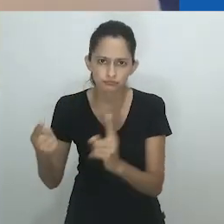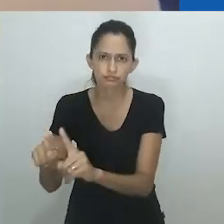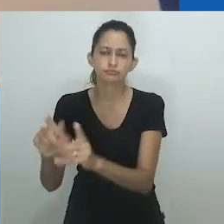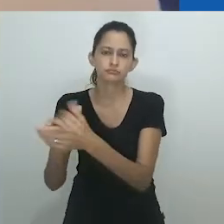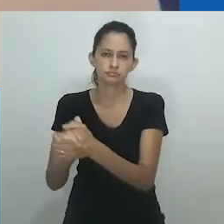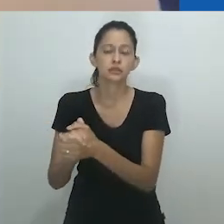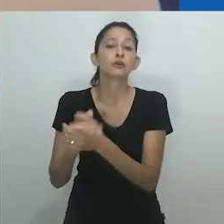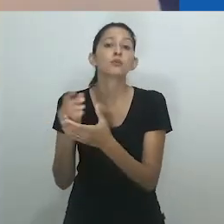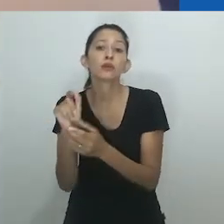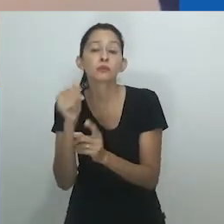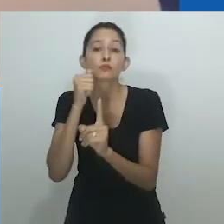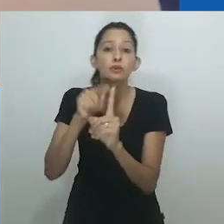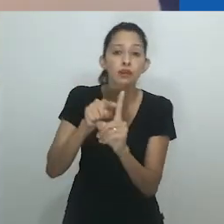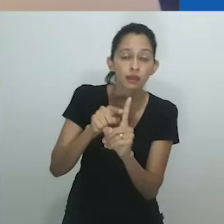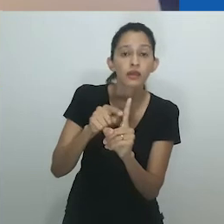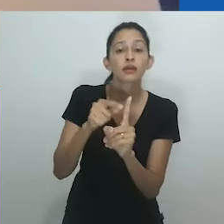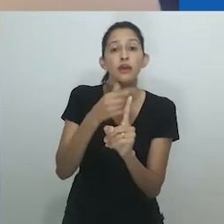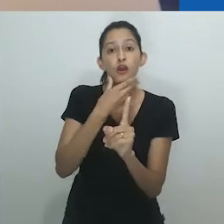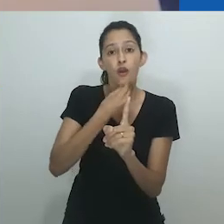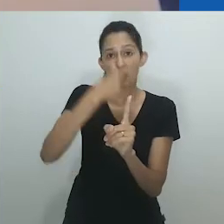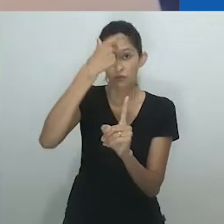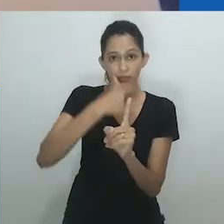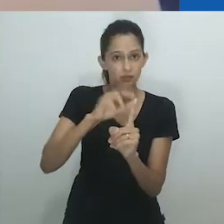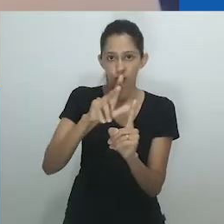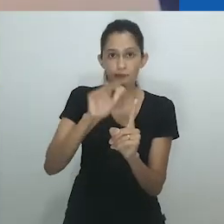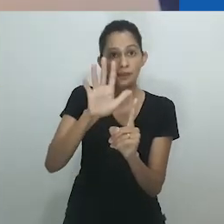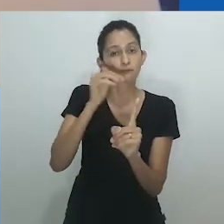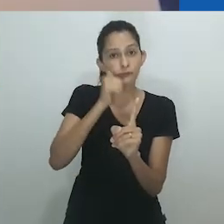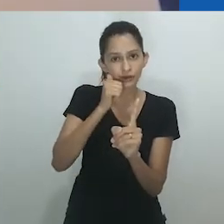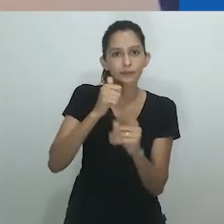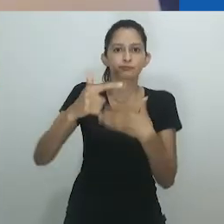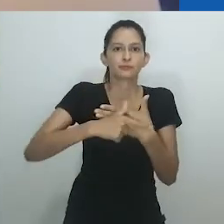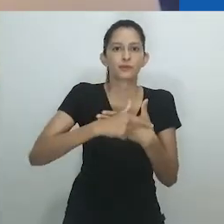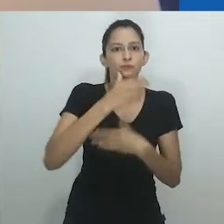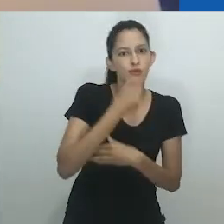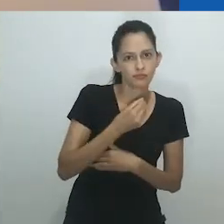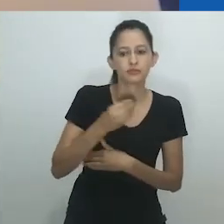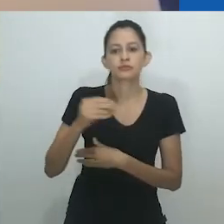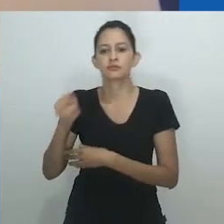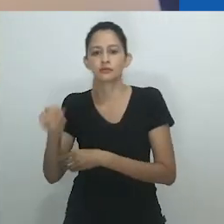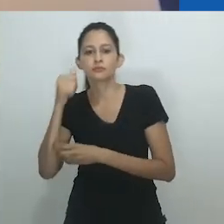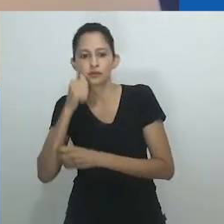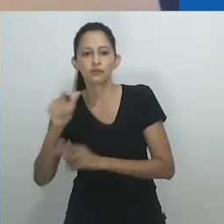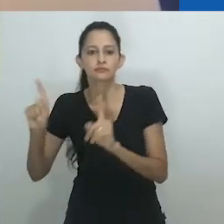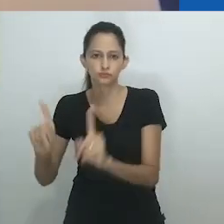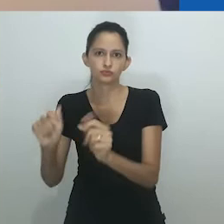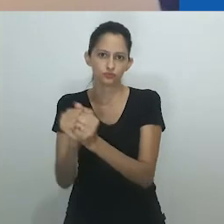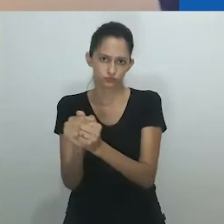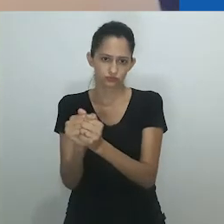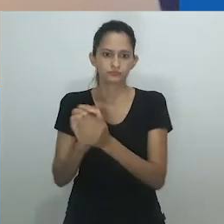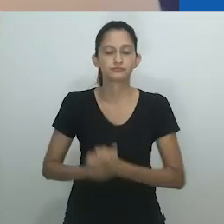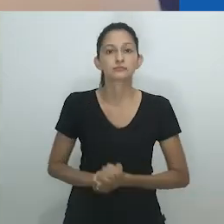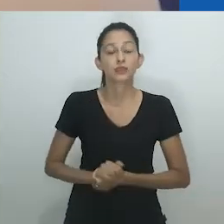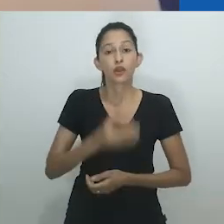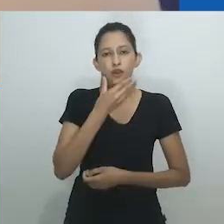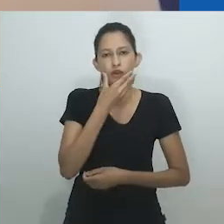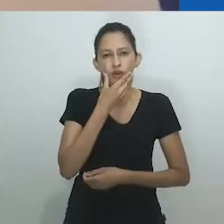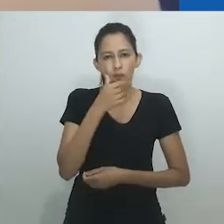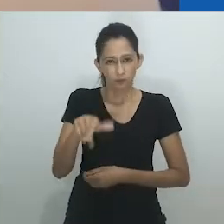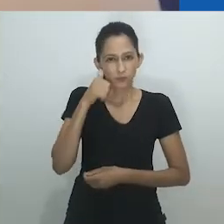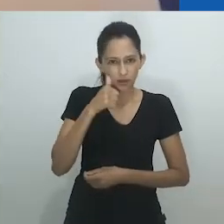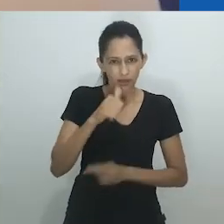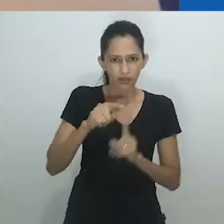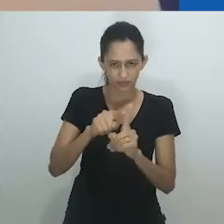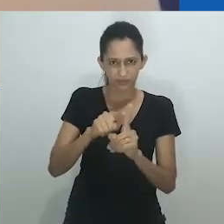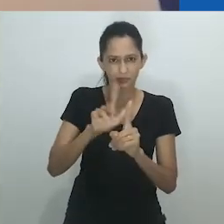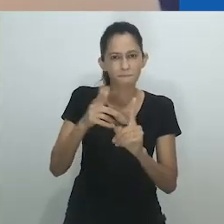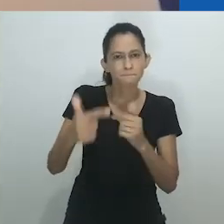Casamentos entre mulheres e vários tipos de arranjos de casamento foram registrados em muitas sociedades já no século XVI.